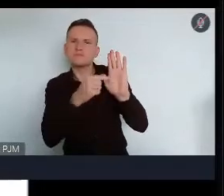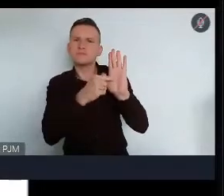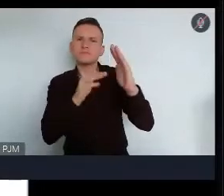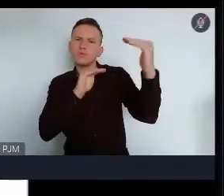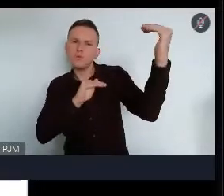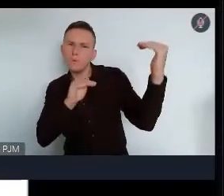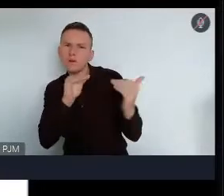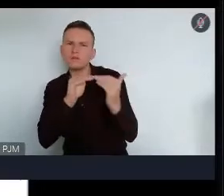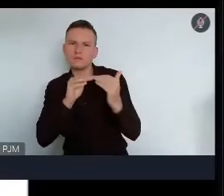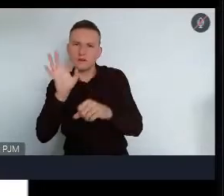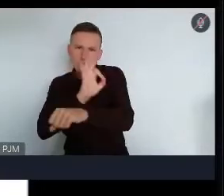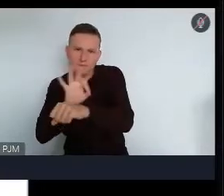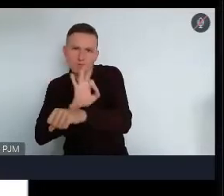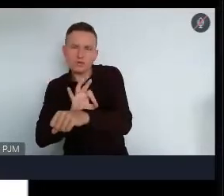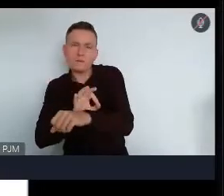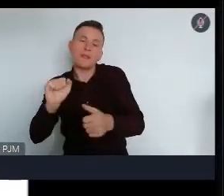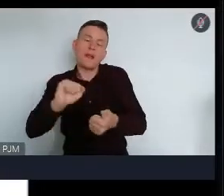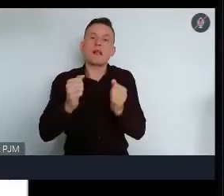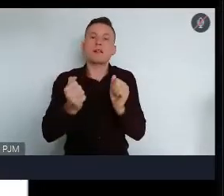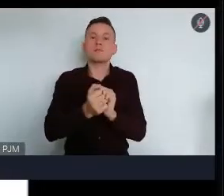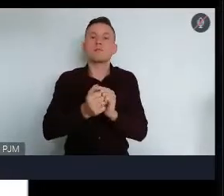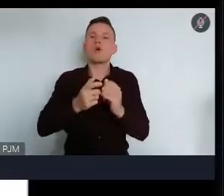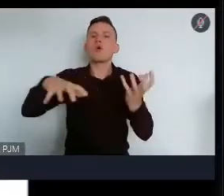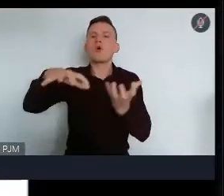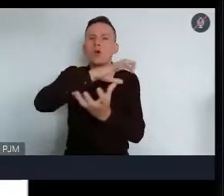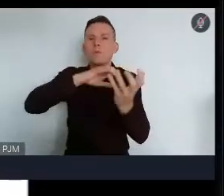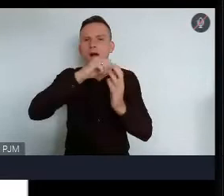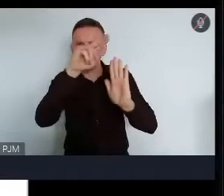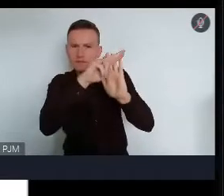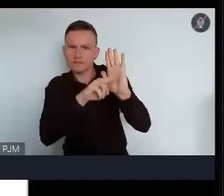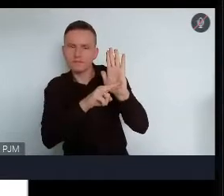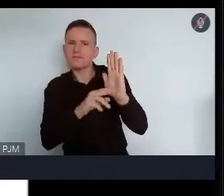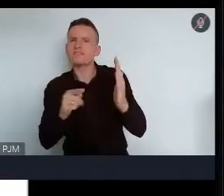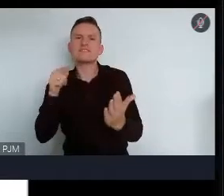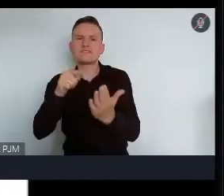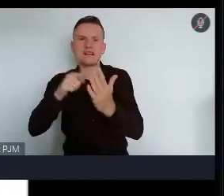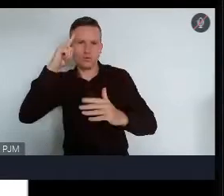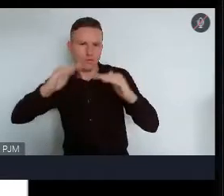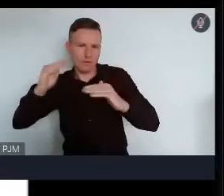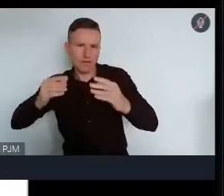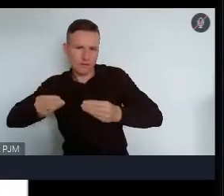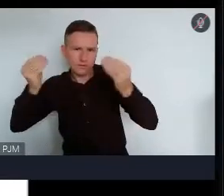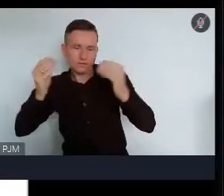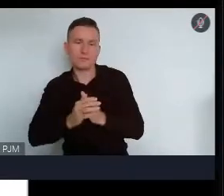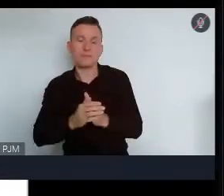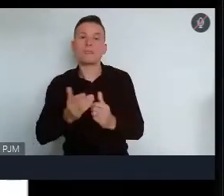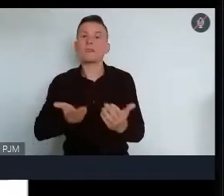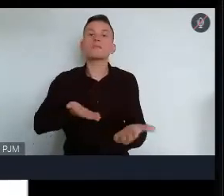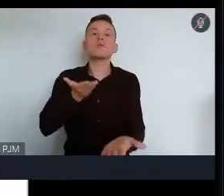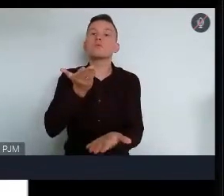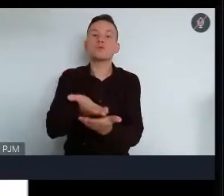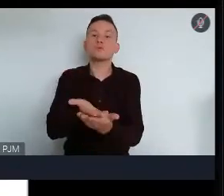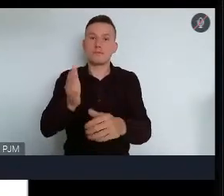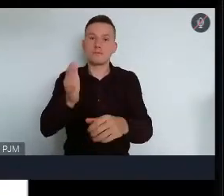lub Globalne Ramy Celów Zrównoważonego Rozwoju proponujemy proces składający się z trzech kroków.